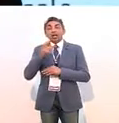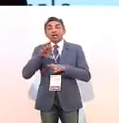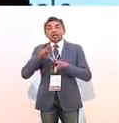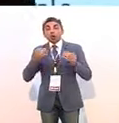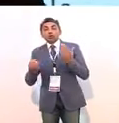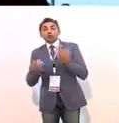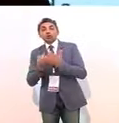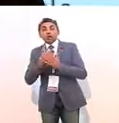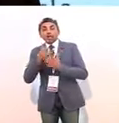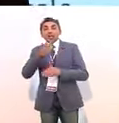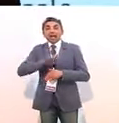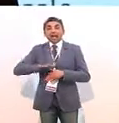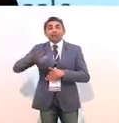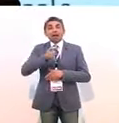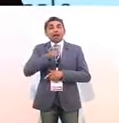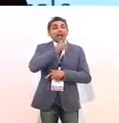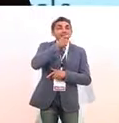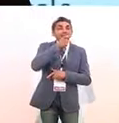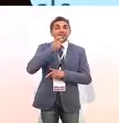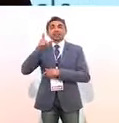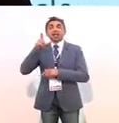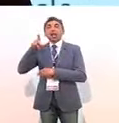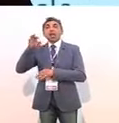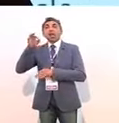Campania, da Caserta a Pompei, di cui si è parlato stamattina. Ho visto Mauro Felicori,